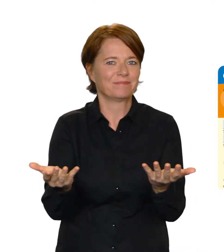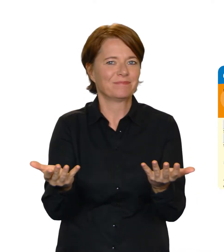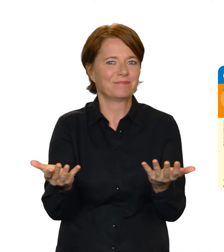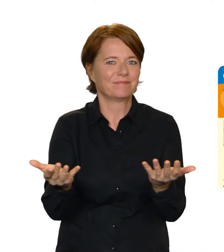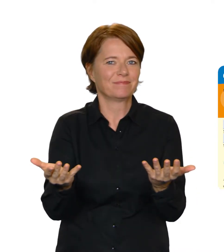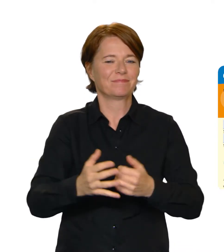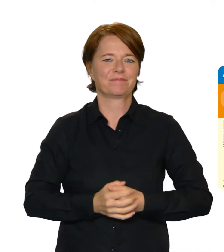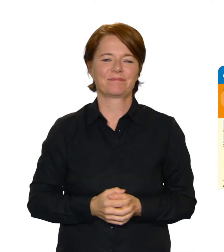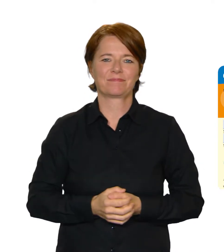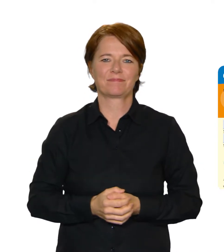Antworten darauf ansehen.